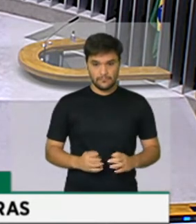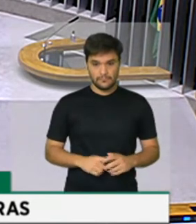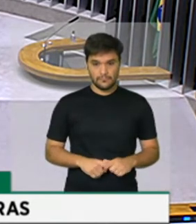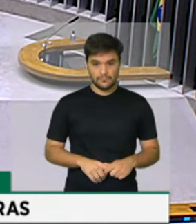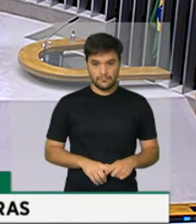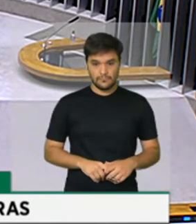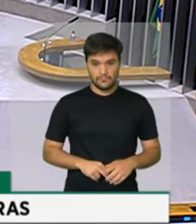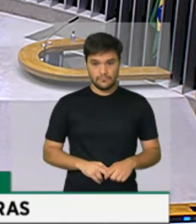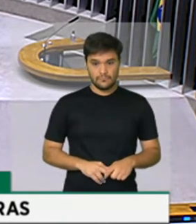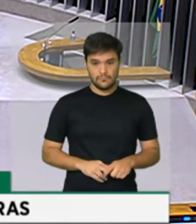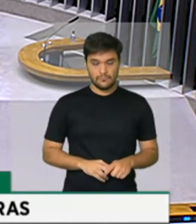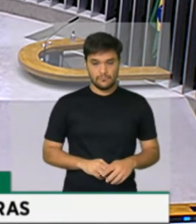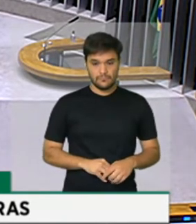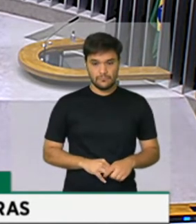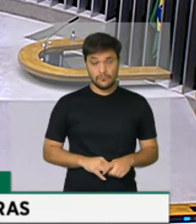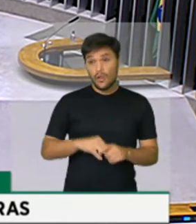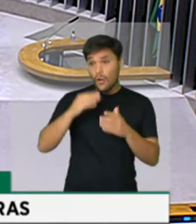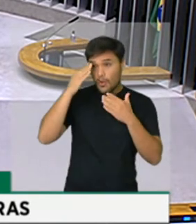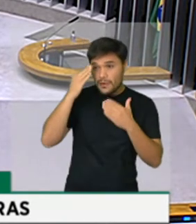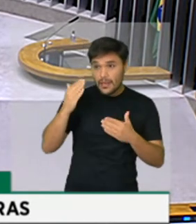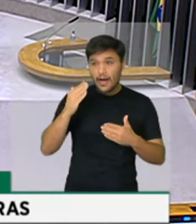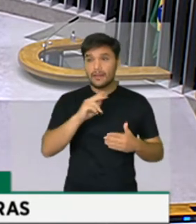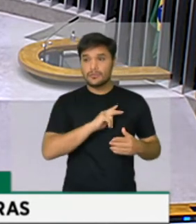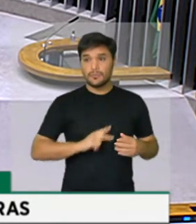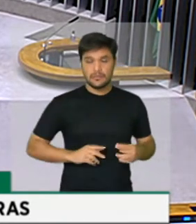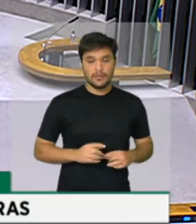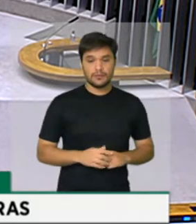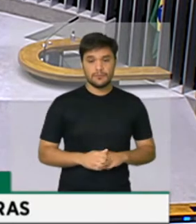REGIMENTAL. -- [PRESIDENTE]: DEPUTADA GLEISI HOFFMANN PELA LIDERANÇA DO PARTIDO DOS